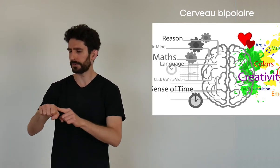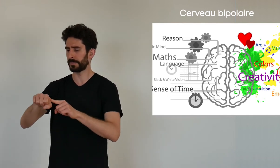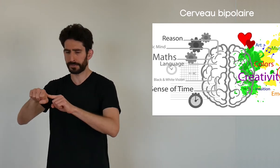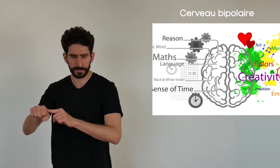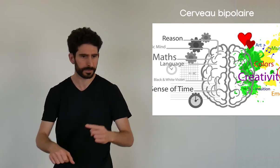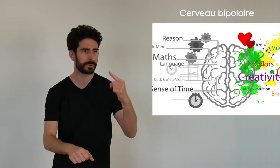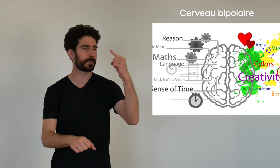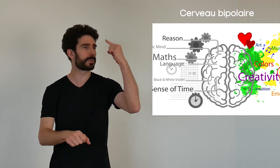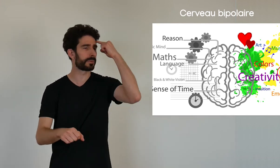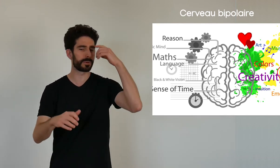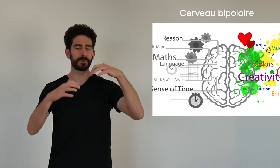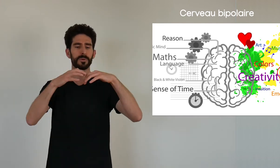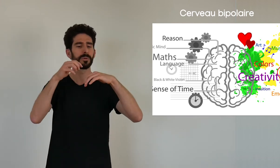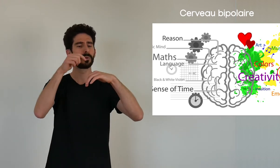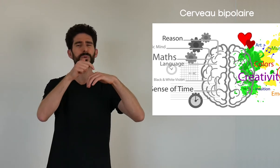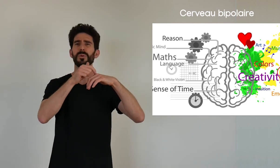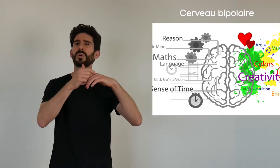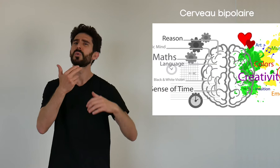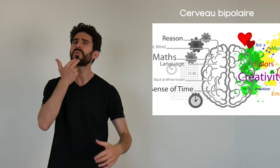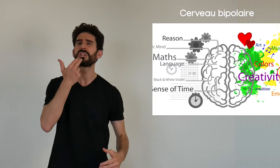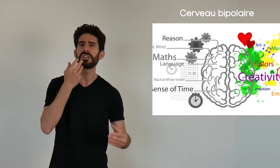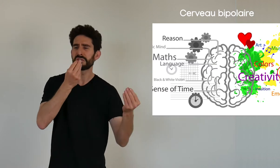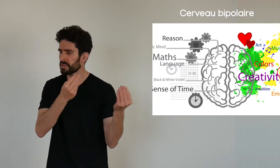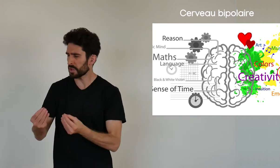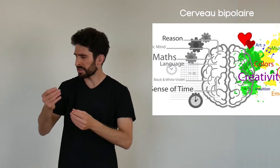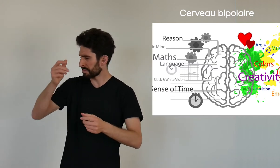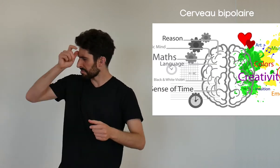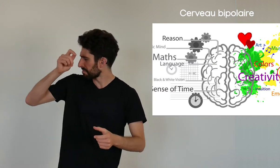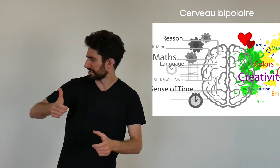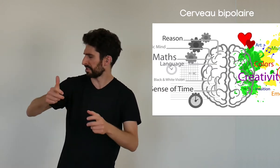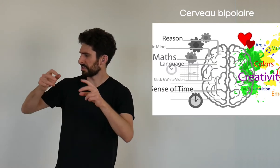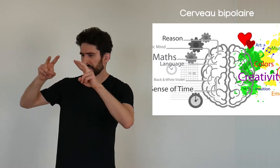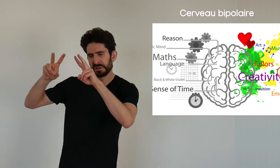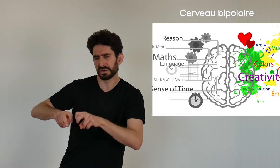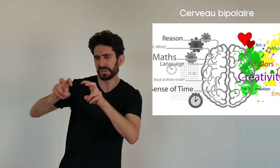Les droitiers, eux, utiliseraient leur hémisphère gauche d'où leurs aptitudes à la logique, l'analyse